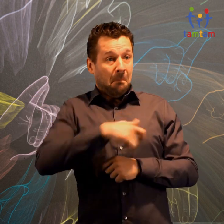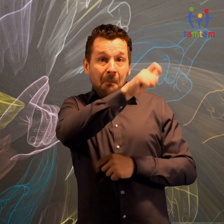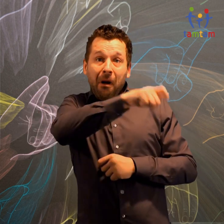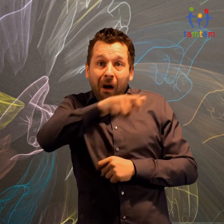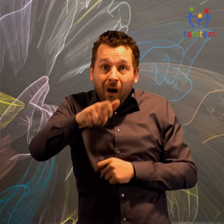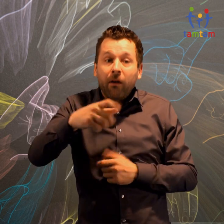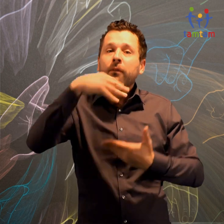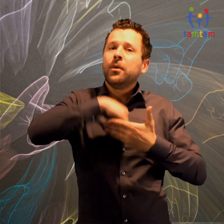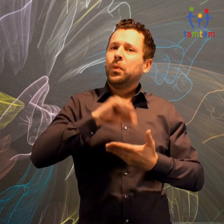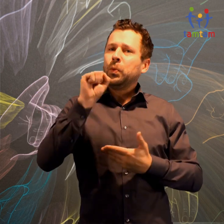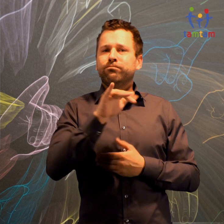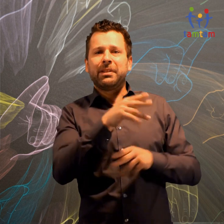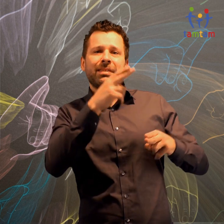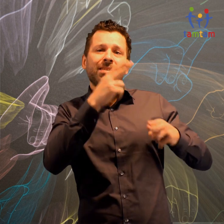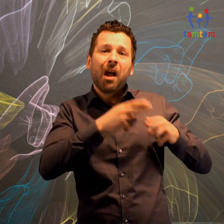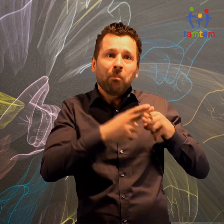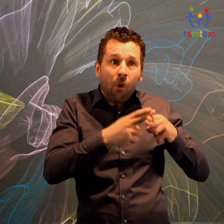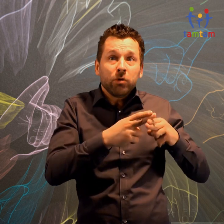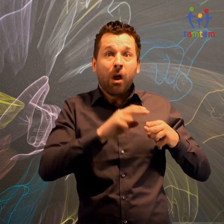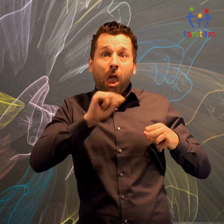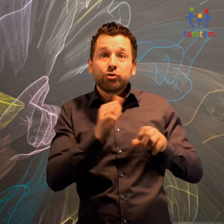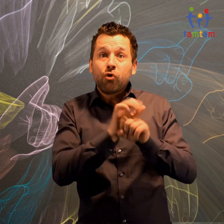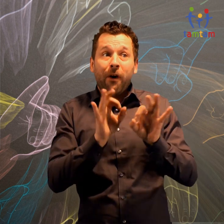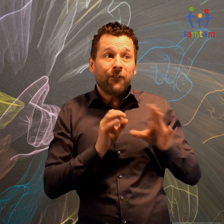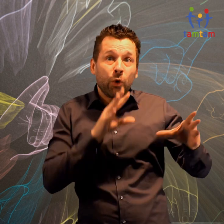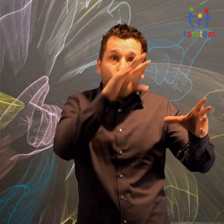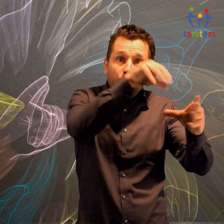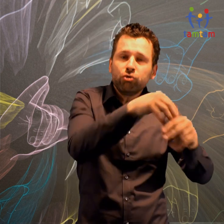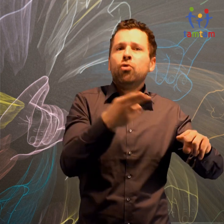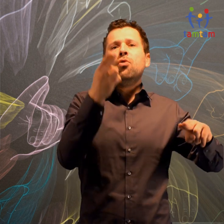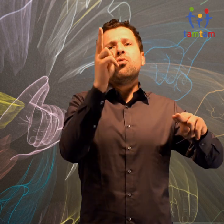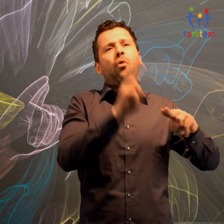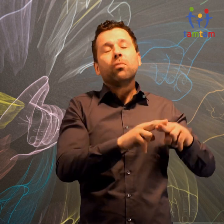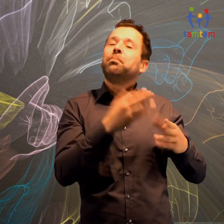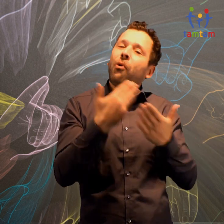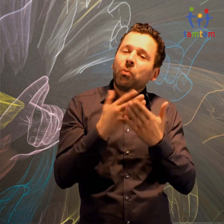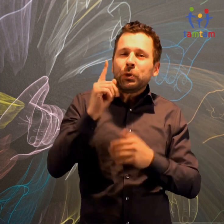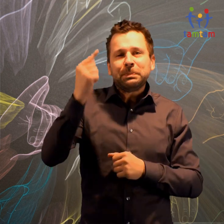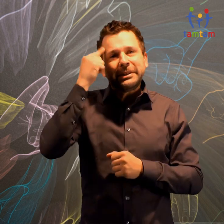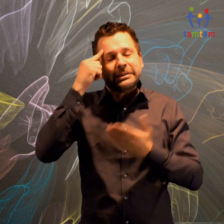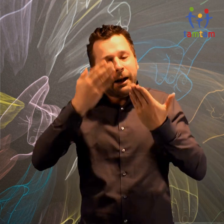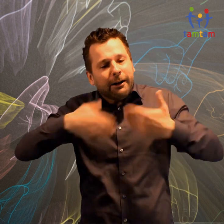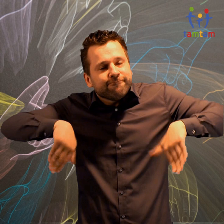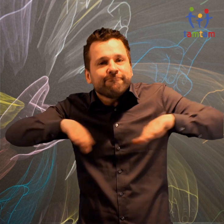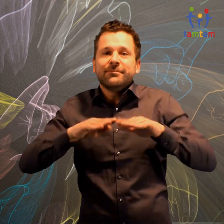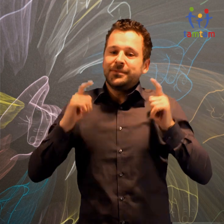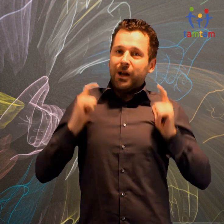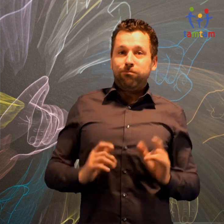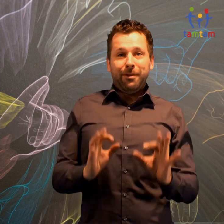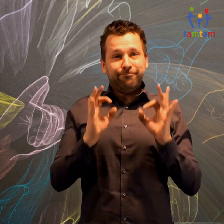Také musíme chránit již nemocné lidi, jejichž zdraví by koronavirus mohl ještě více ohrozit."